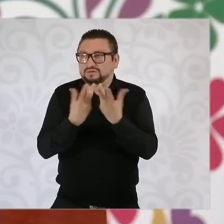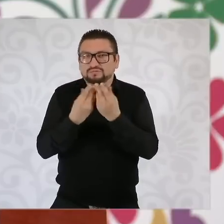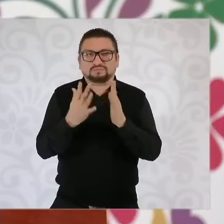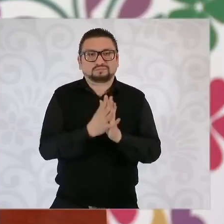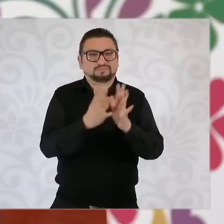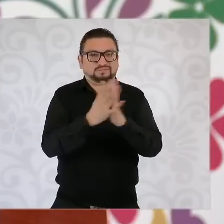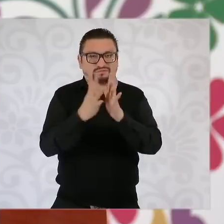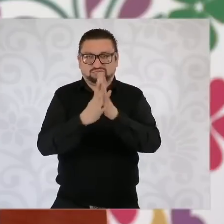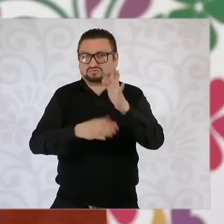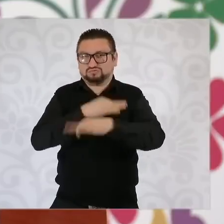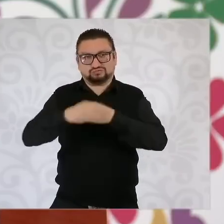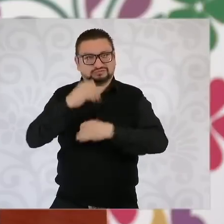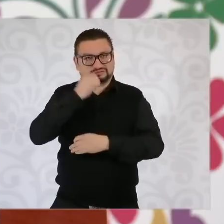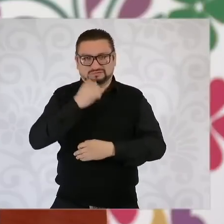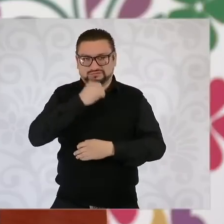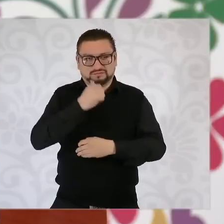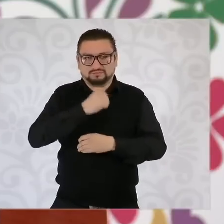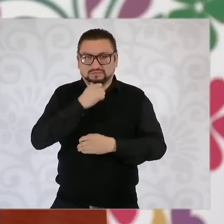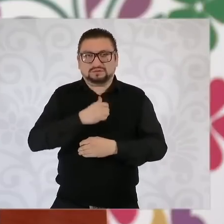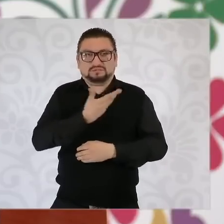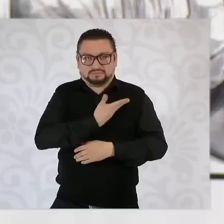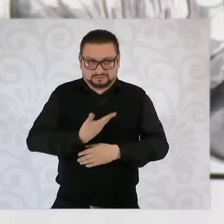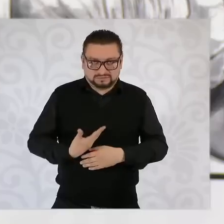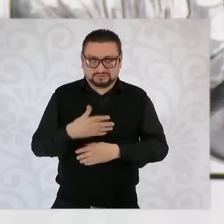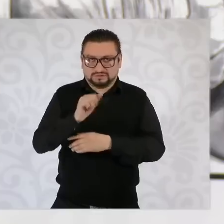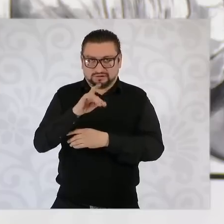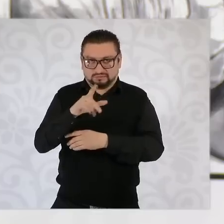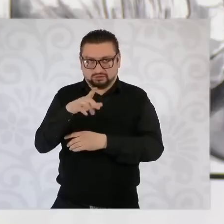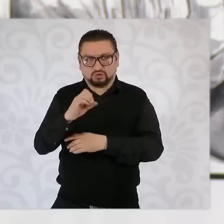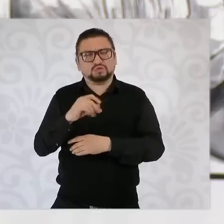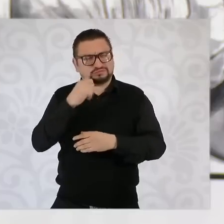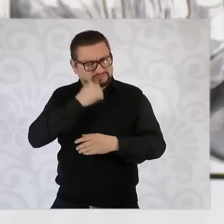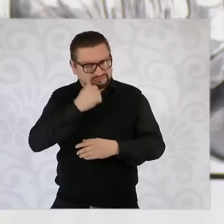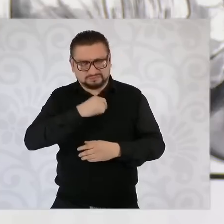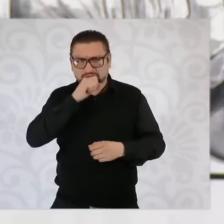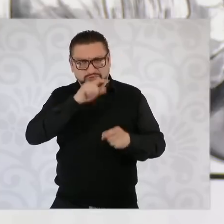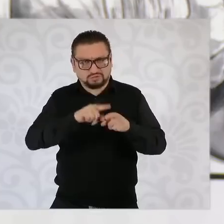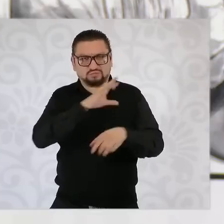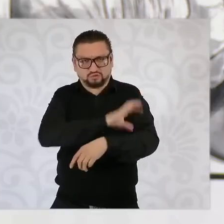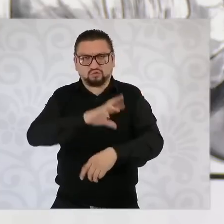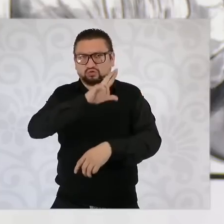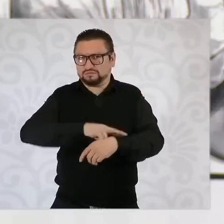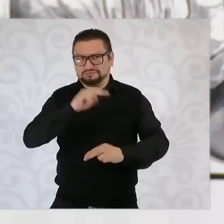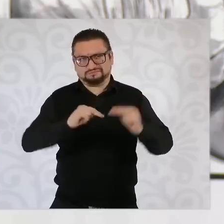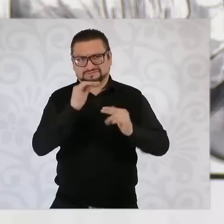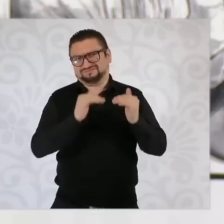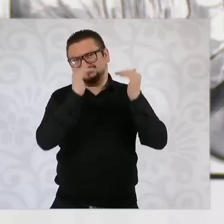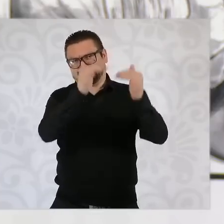habido con el presidente López Obrador también había coordinación de alto nivel con respeto a